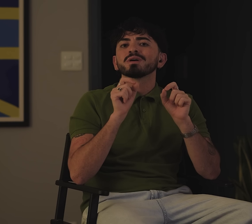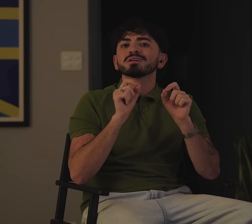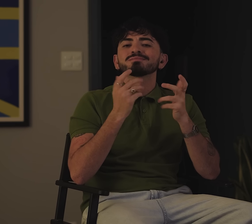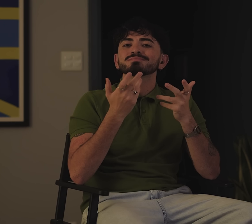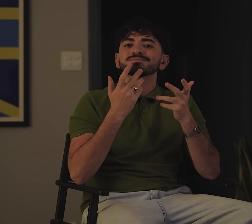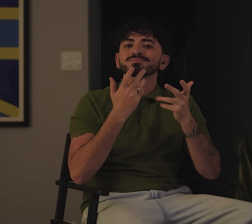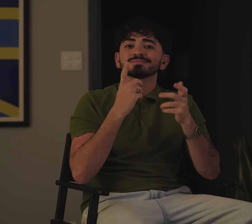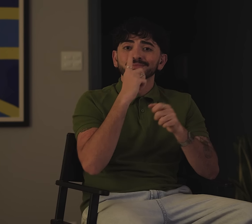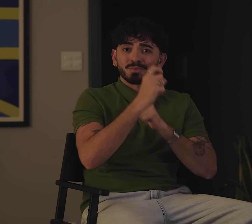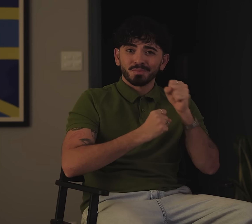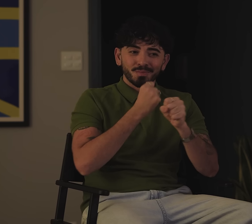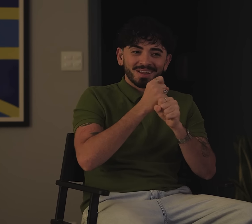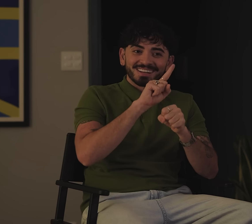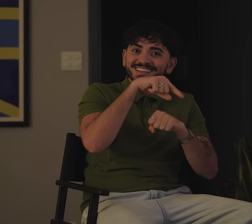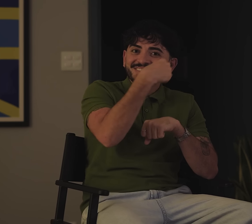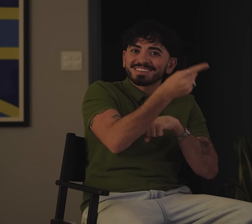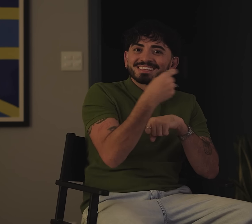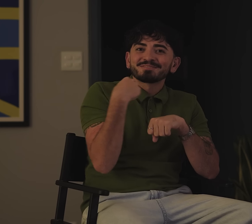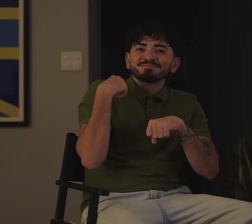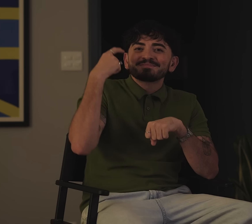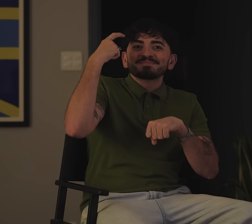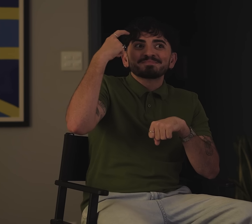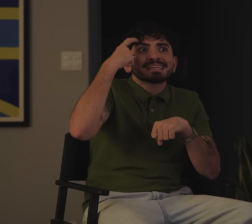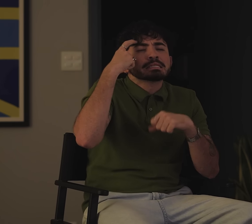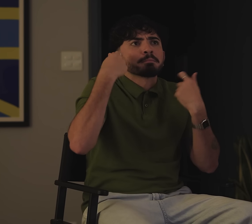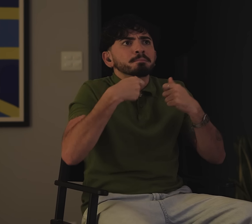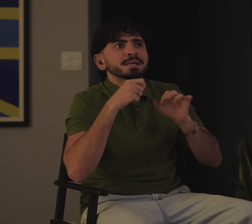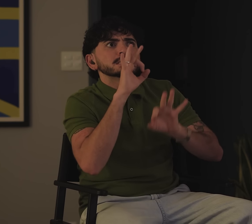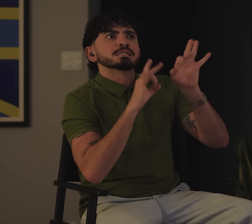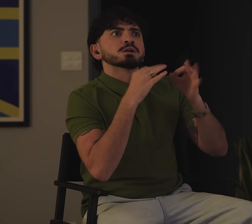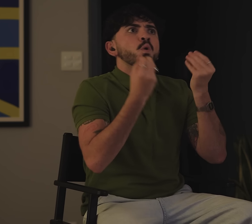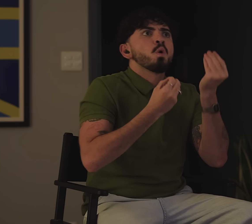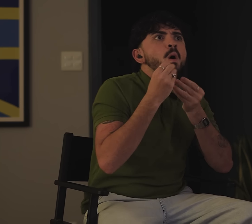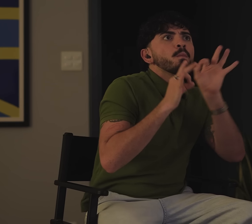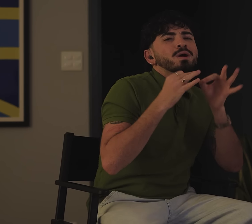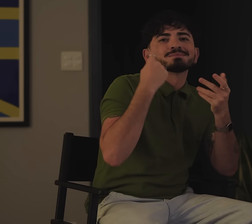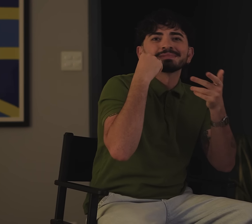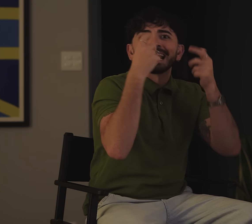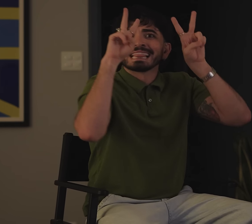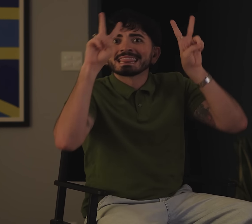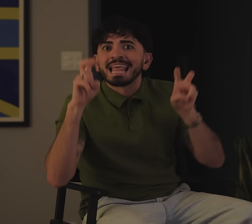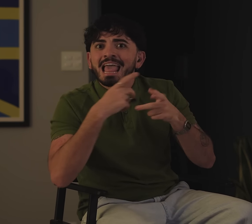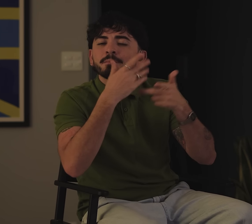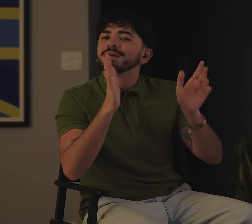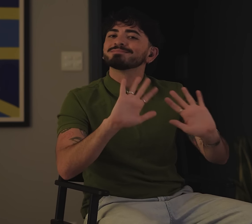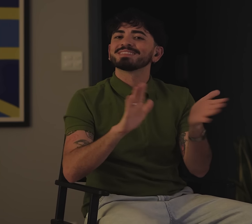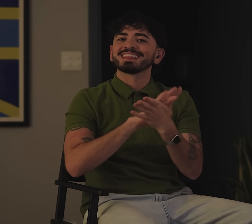Hoje, quero me permitir não pensar no próximo projeto, no próximo evento ou no que preciso criar para a próxima celebração.